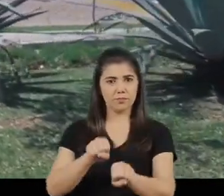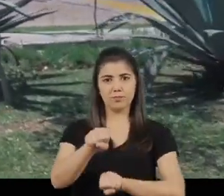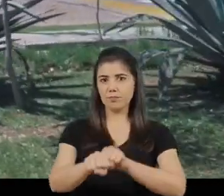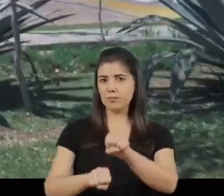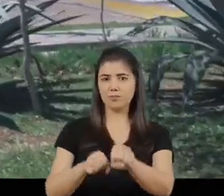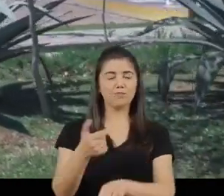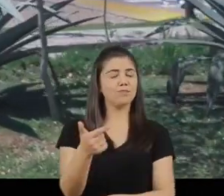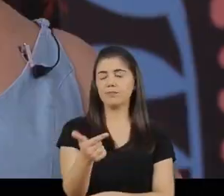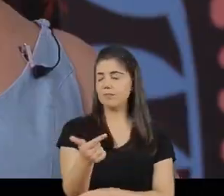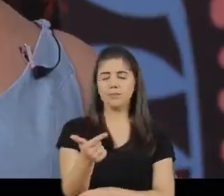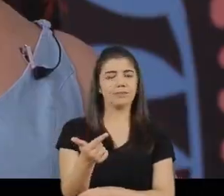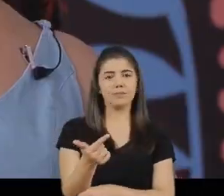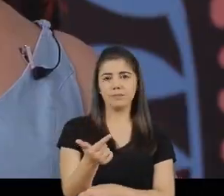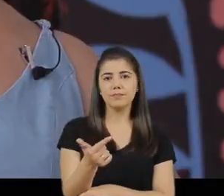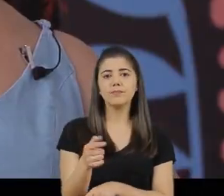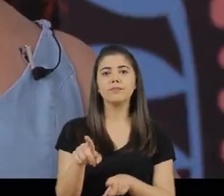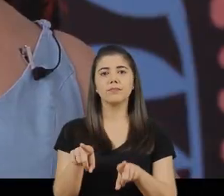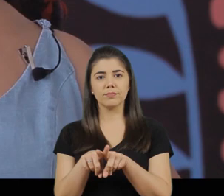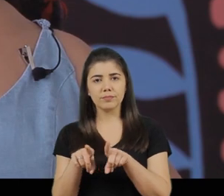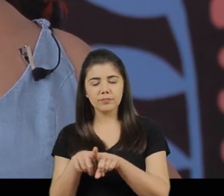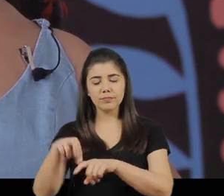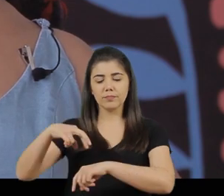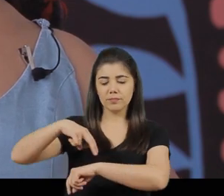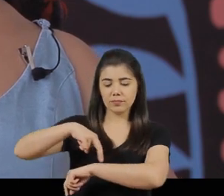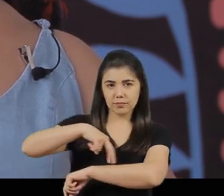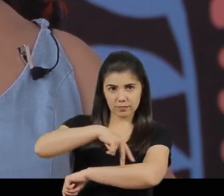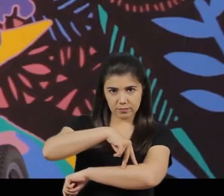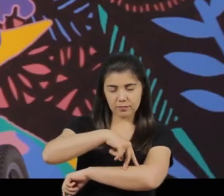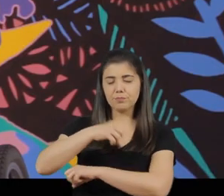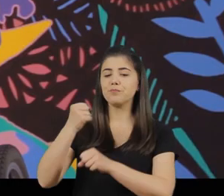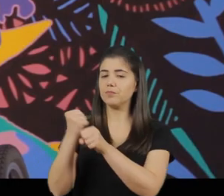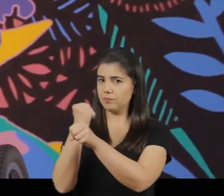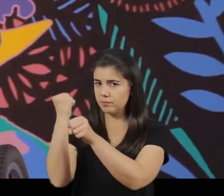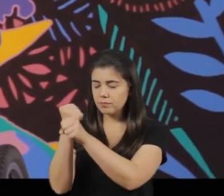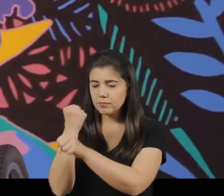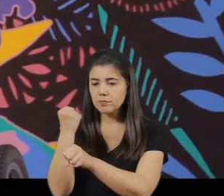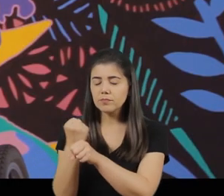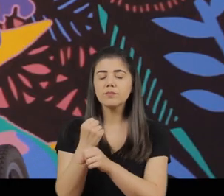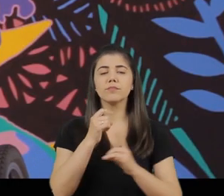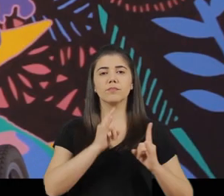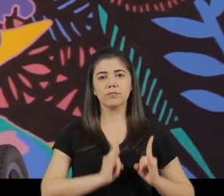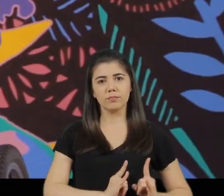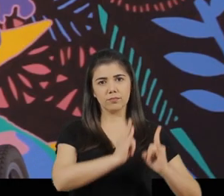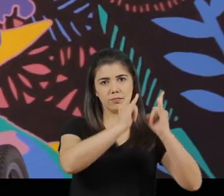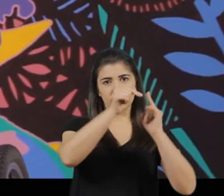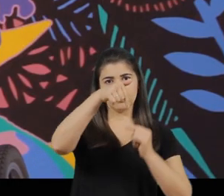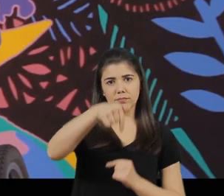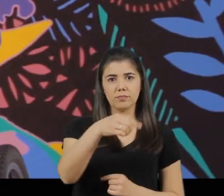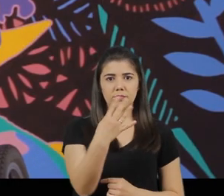calçadas ainda que não tinham sido feitas, algumas coisas também aqui no 74B, não